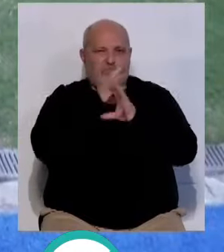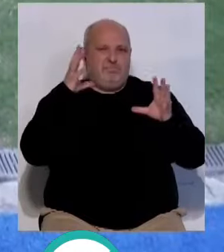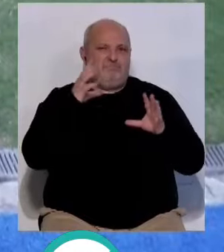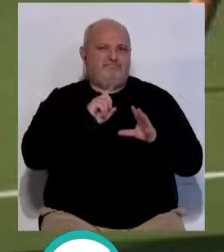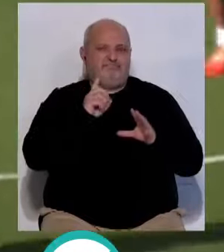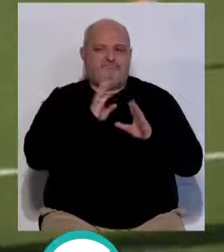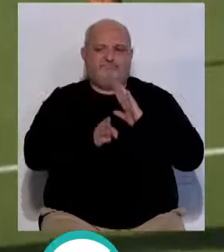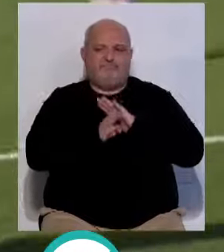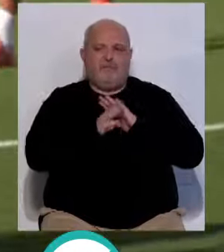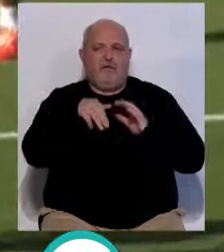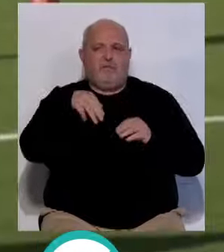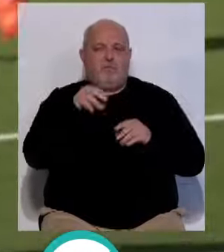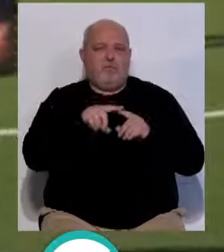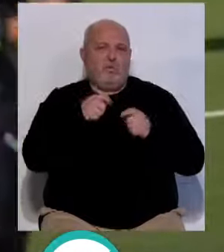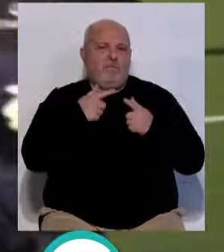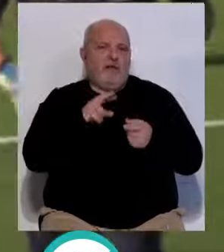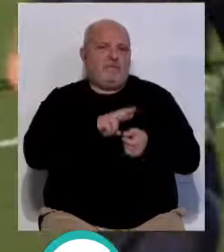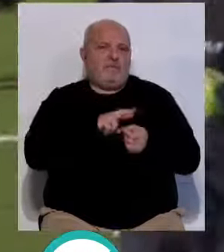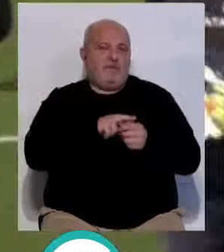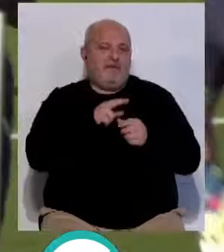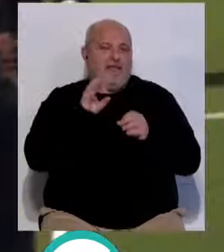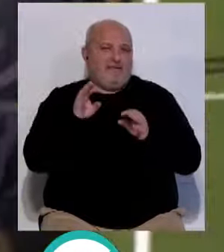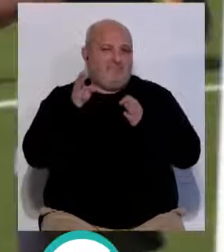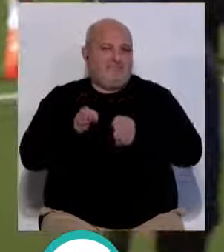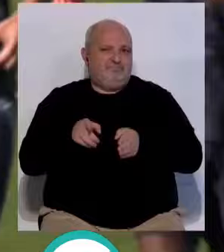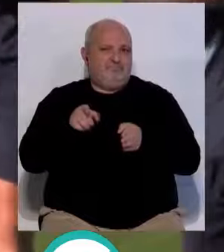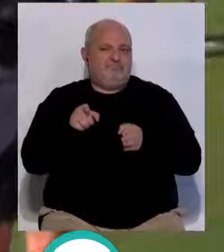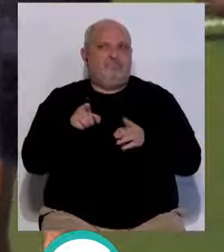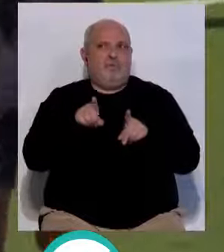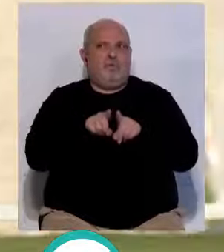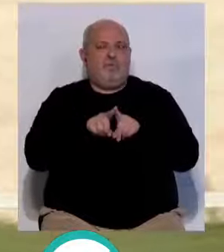to forma yo creo que momo está dando lo que se espera de él o sea que no no es el mismo caso de